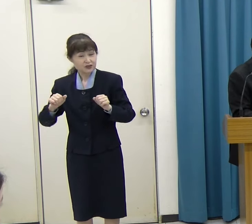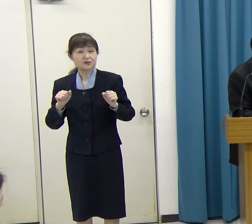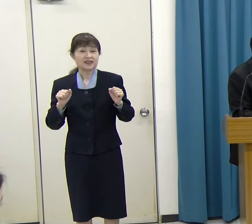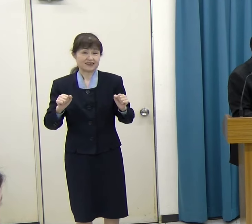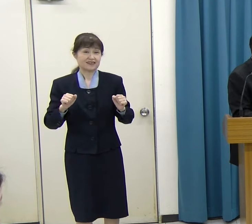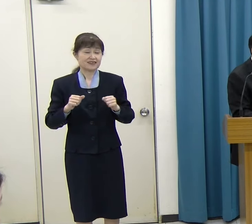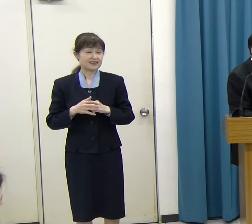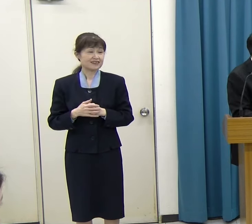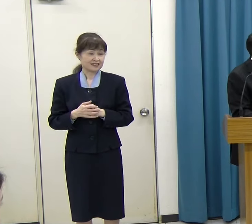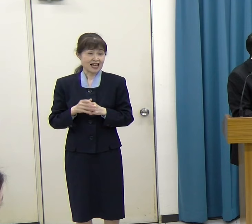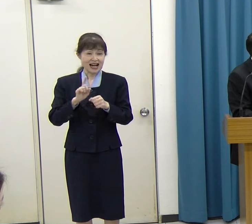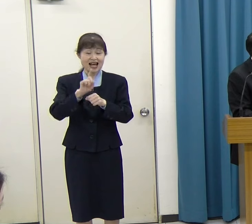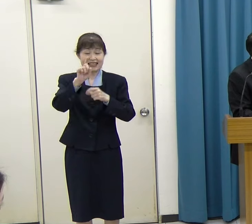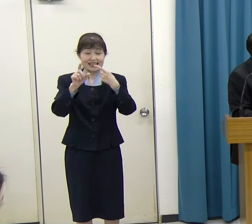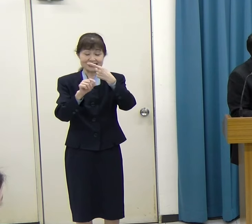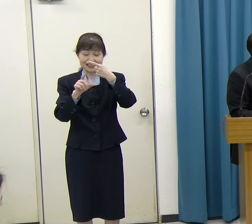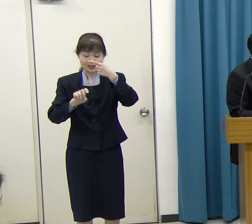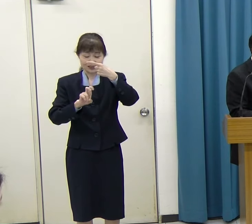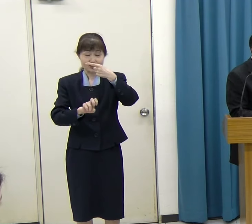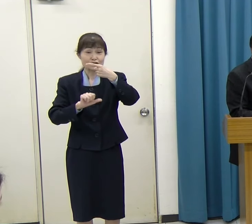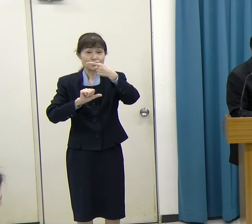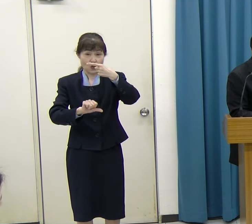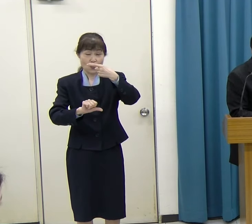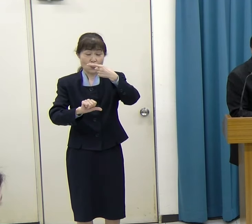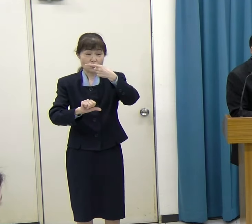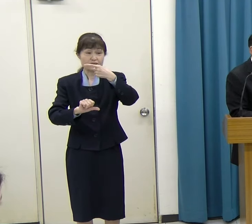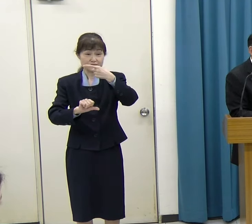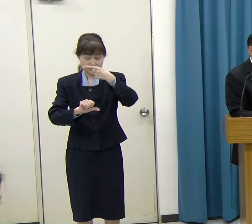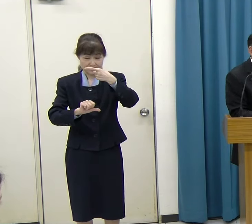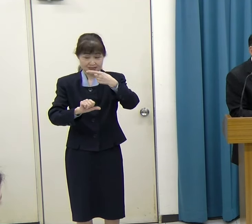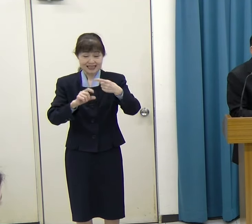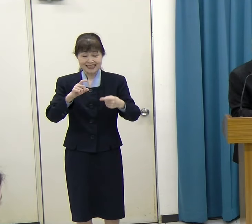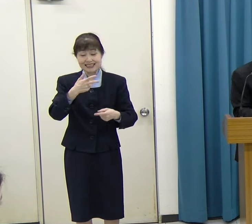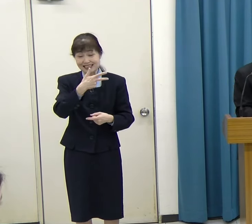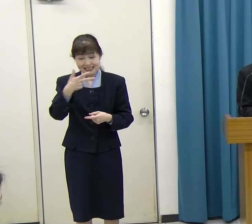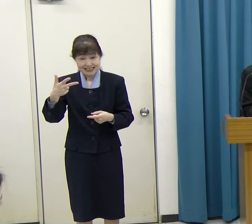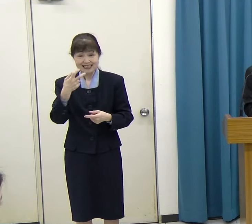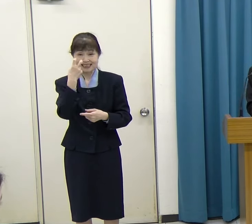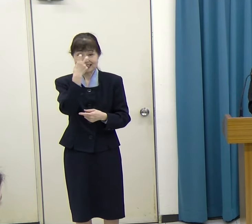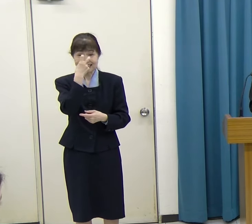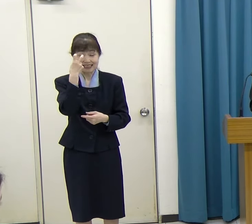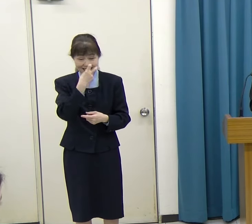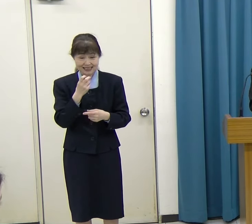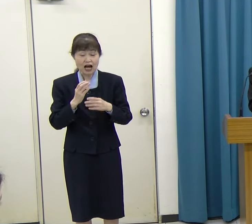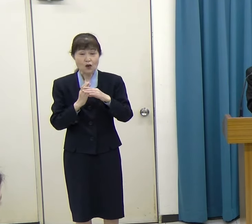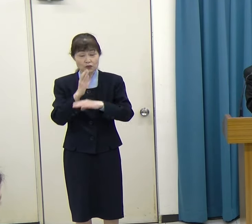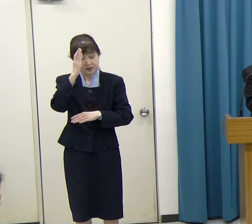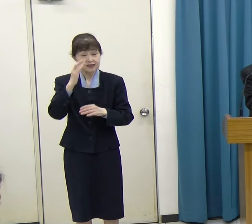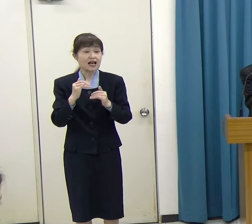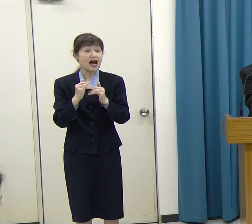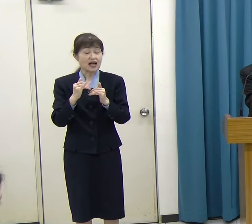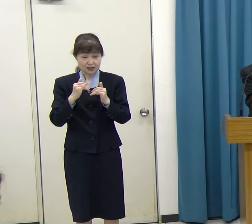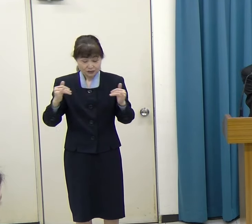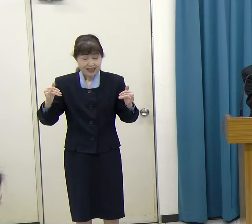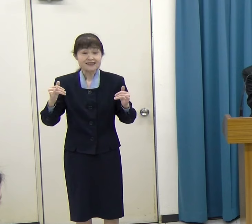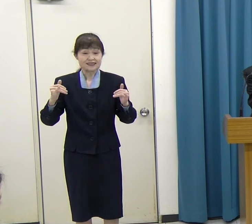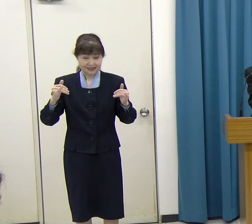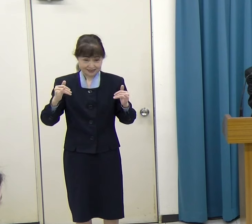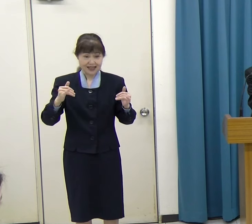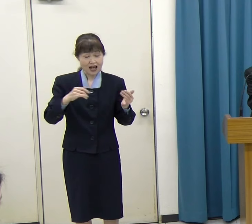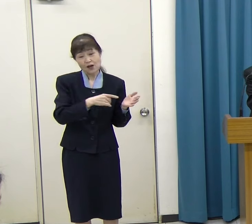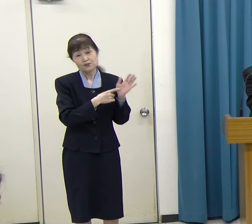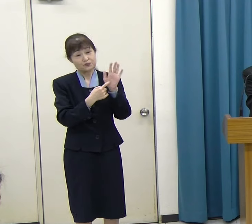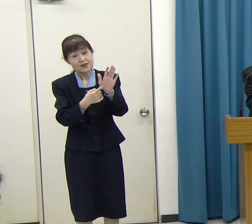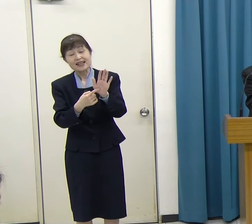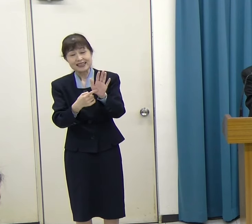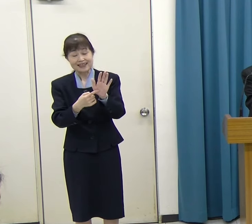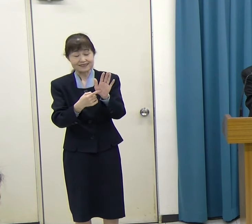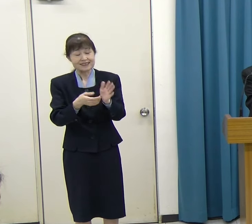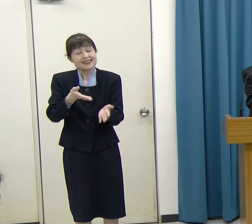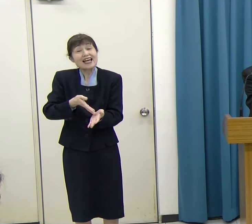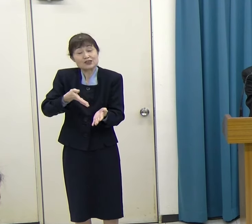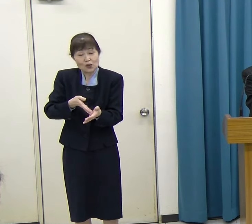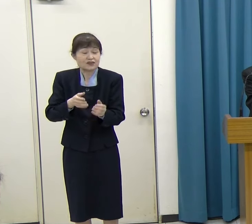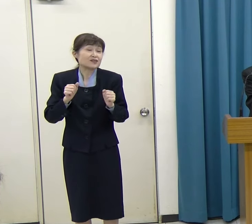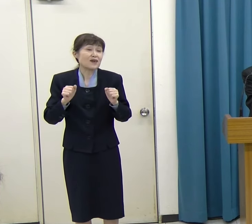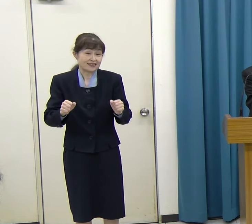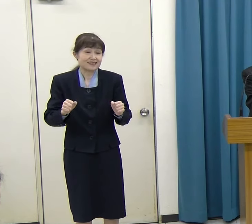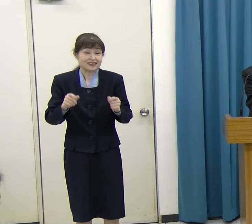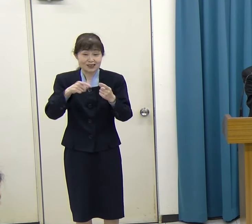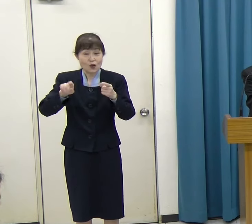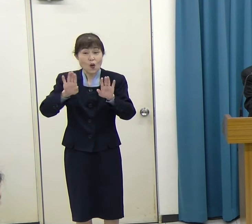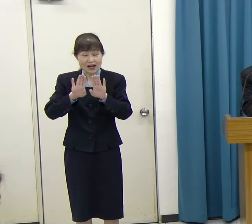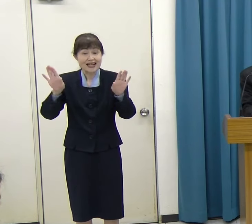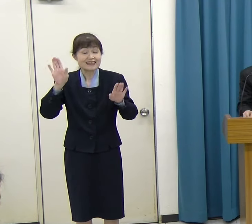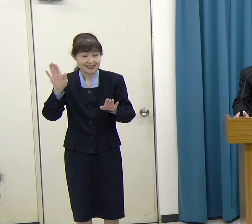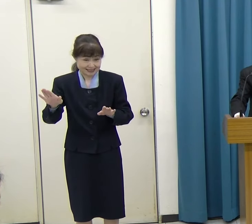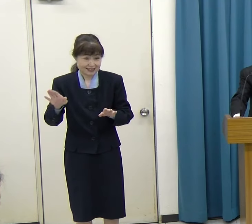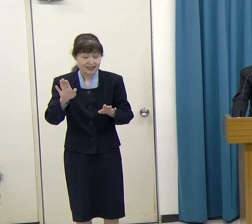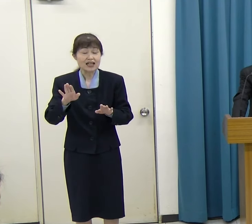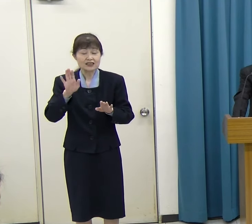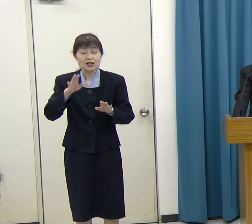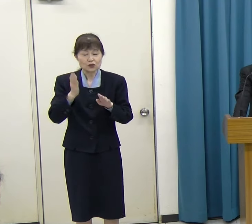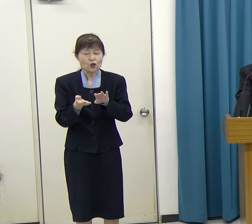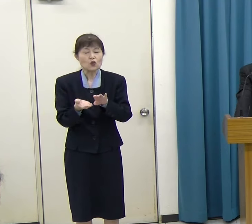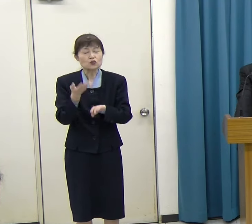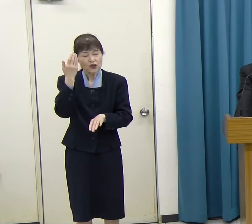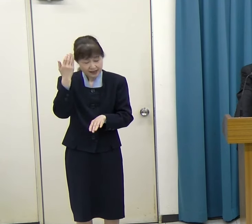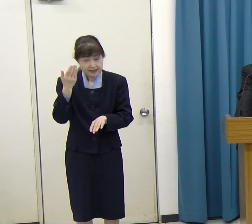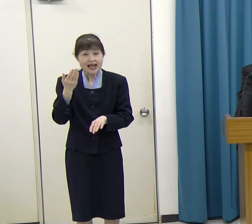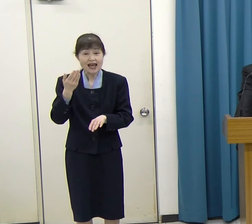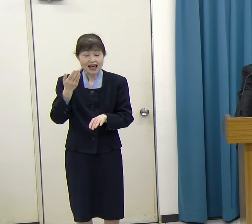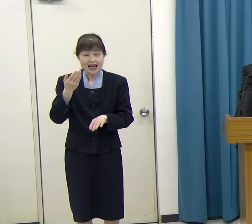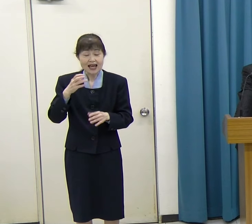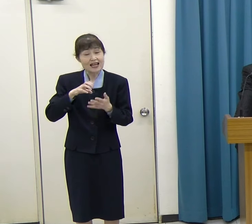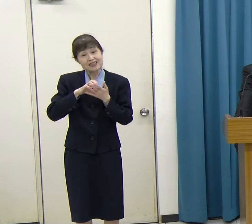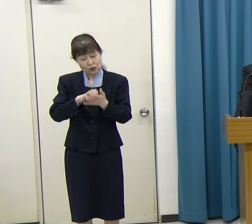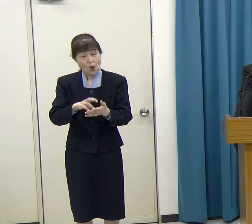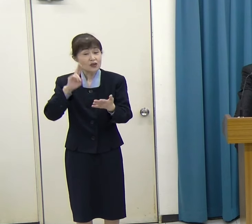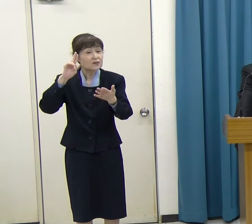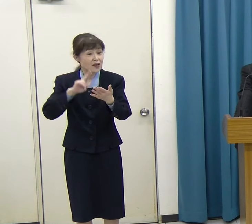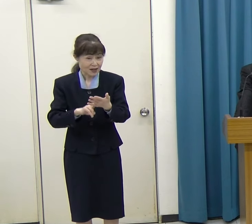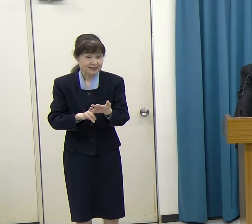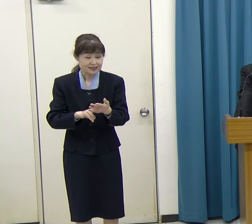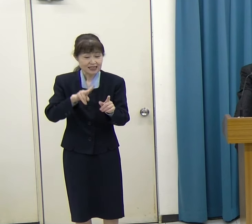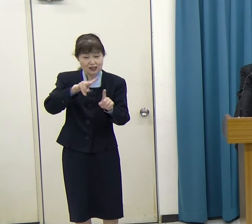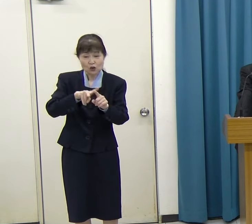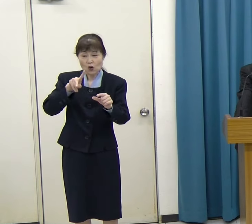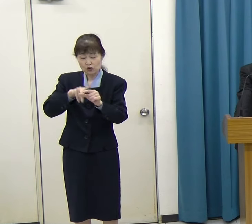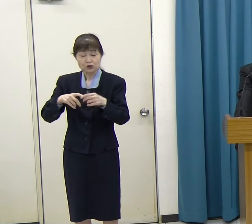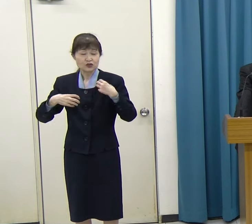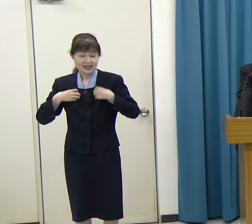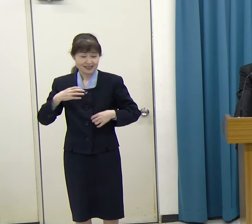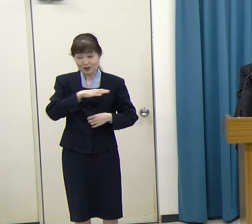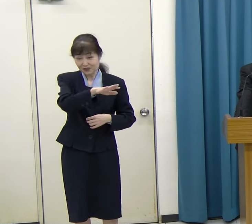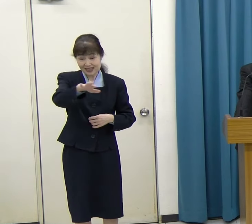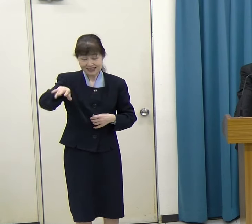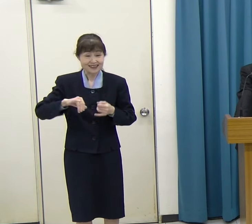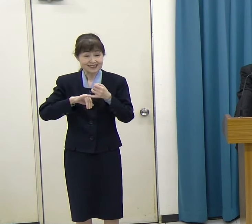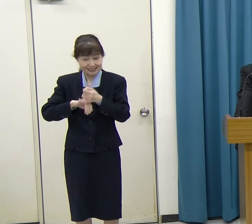来年の１月２５日に、一次審査を通過した皆さんによるプレゼンテーションを公開で行い、その上で大賞を決定します。小中学生の皆さん、これから夏休みもあります。